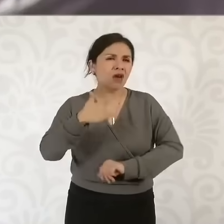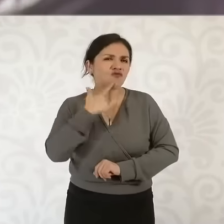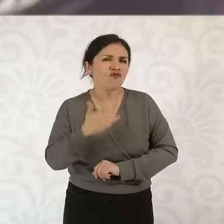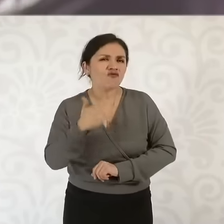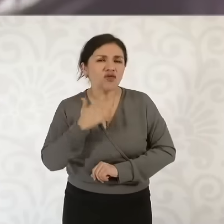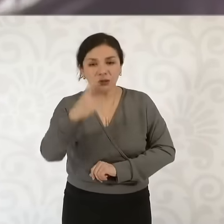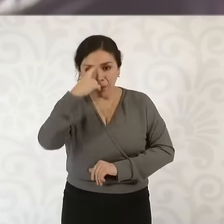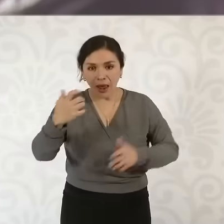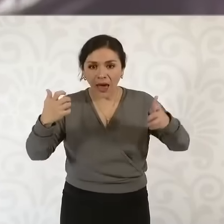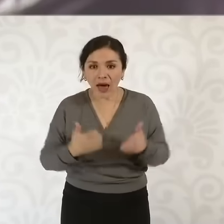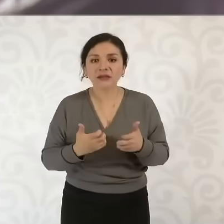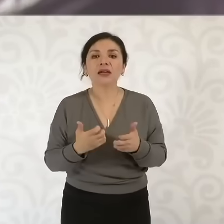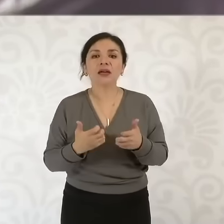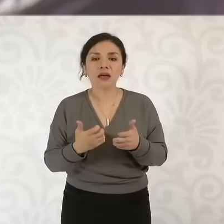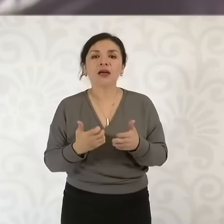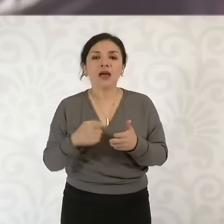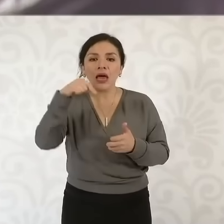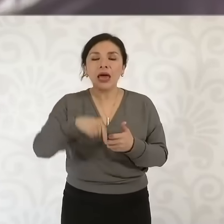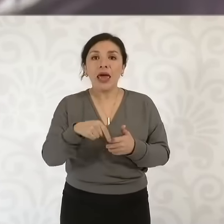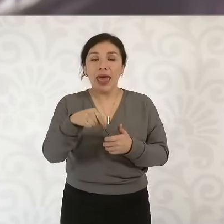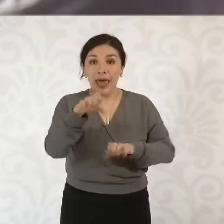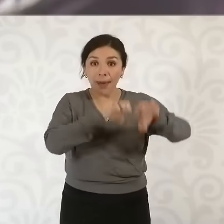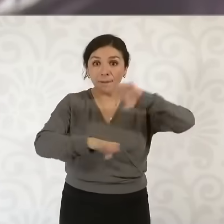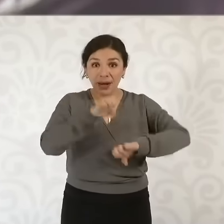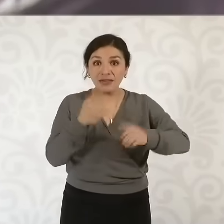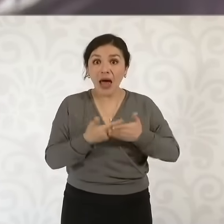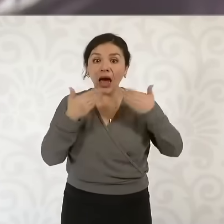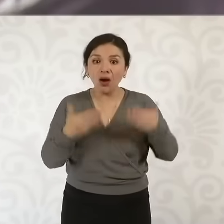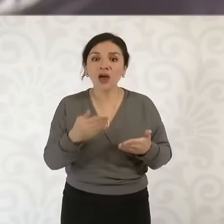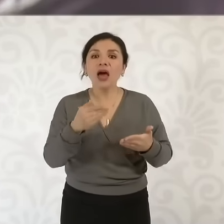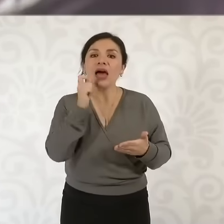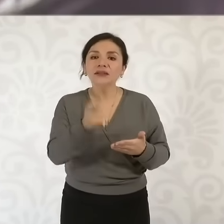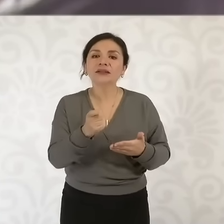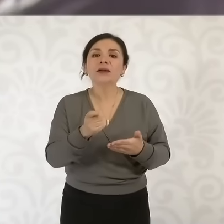compactación de costos al interior de la empresa. Somos una empresa ahora una empresa más delgada,